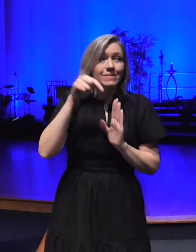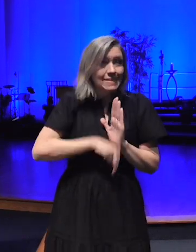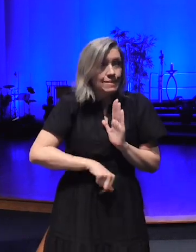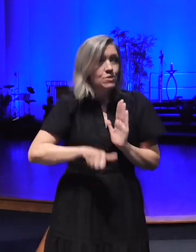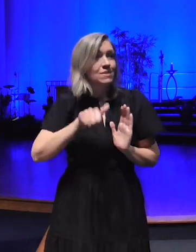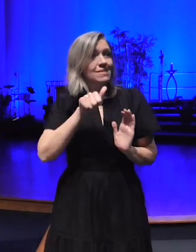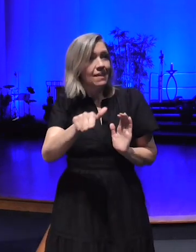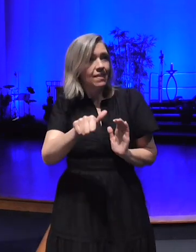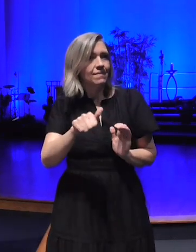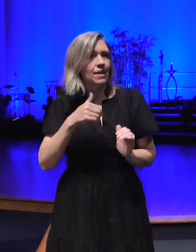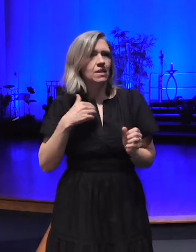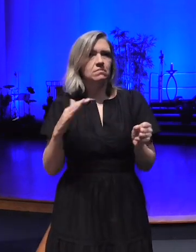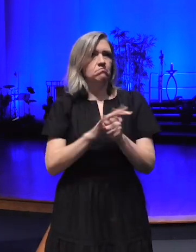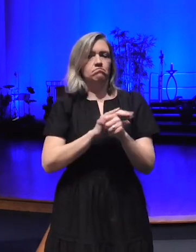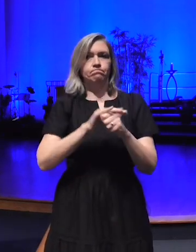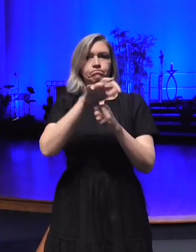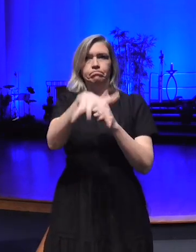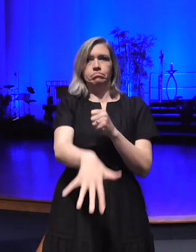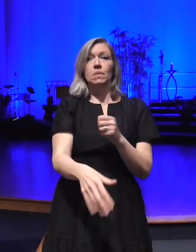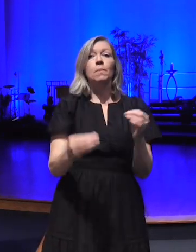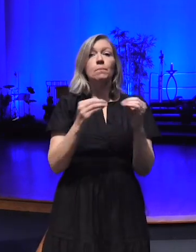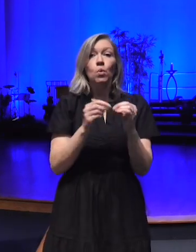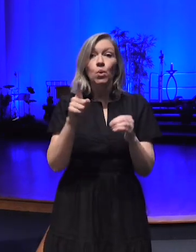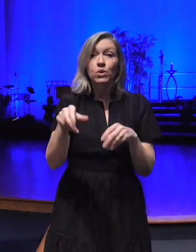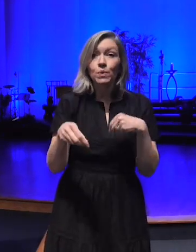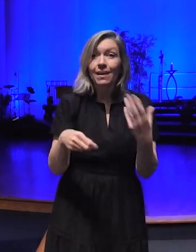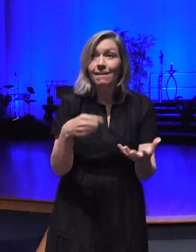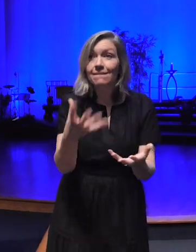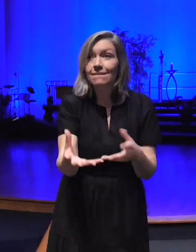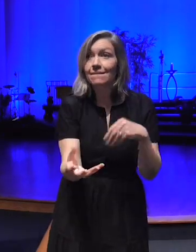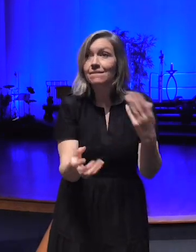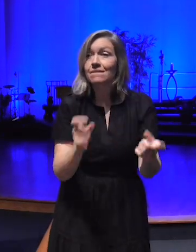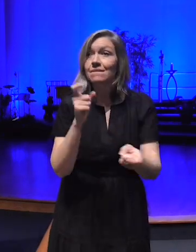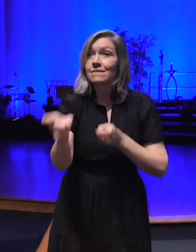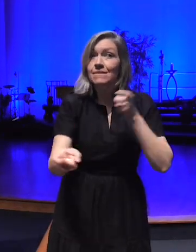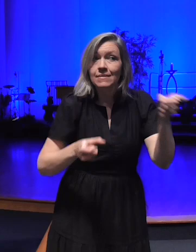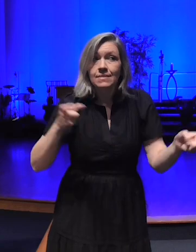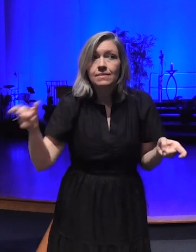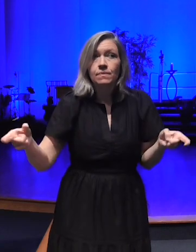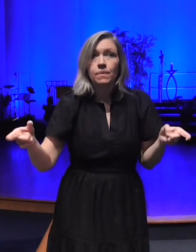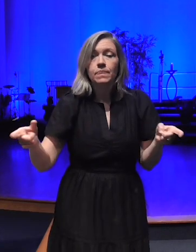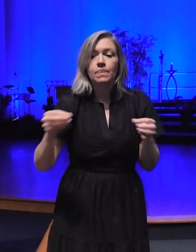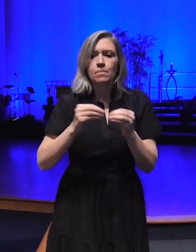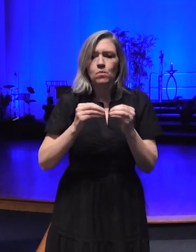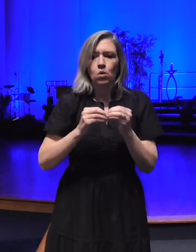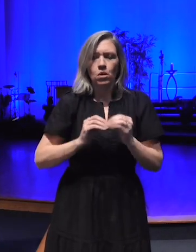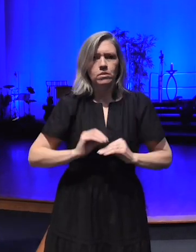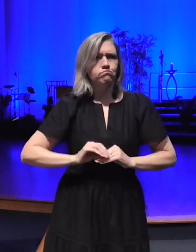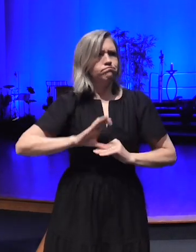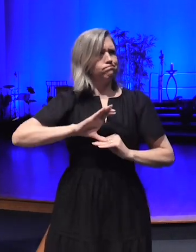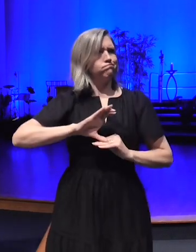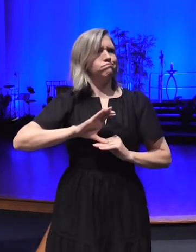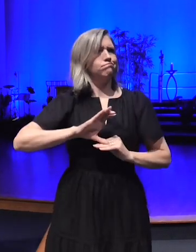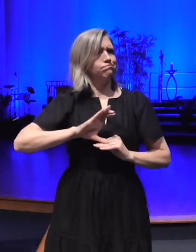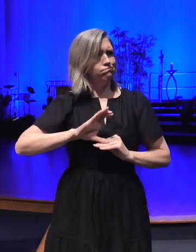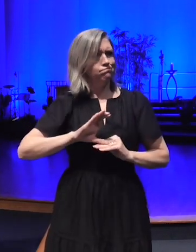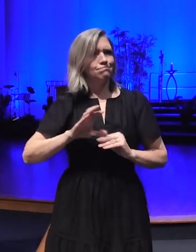buscas dar, más se expresa, más florece y es por eso que dice, "dado,